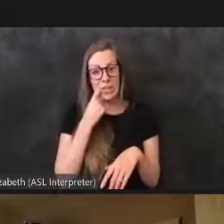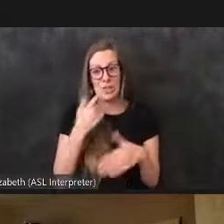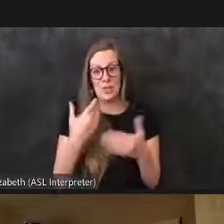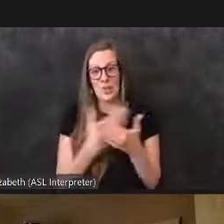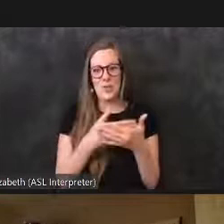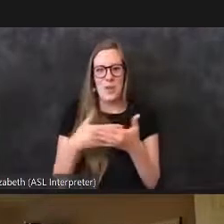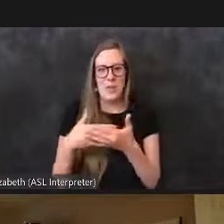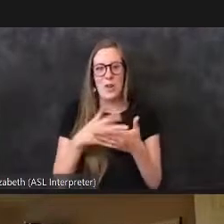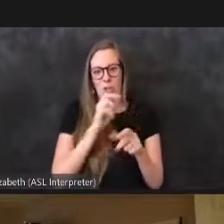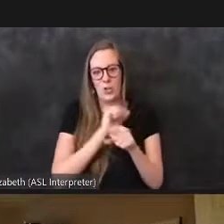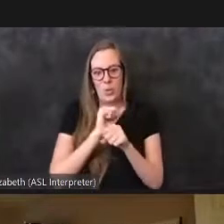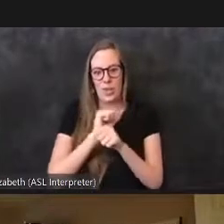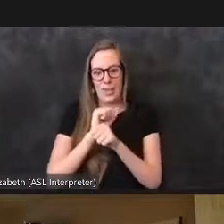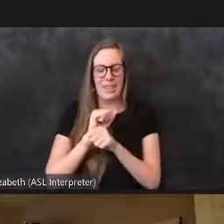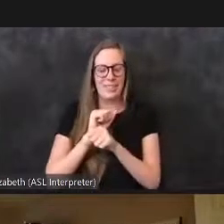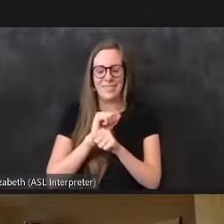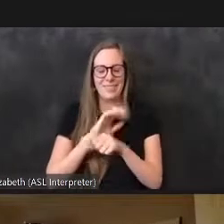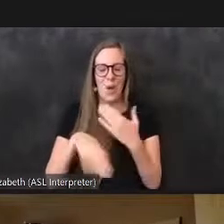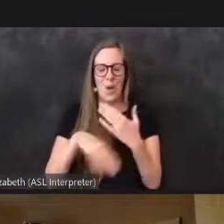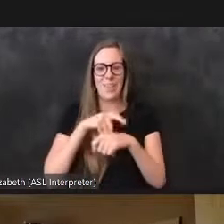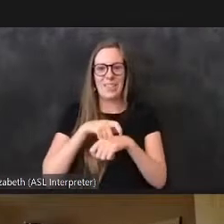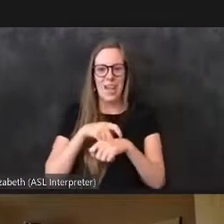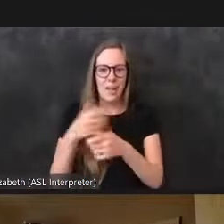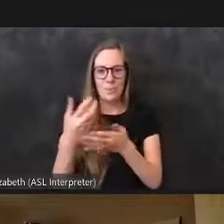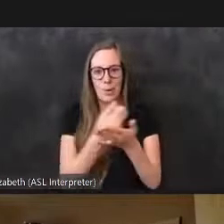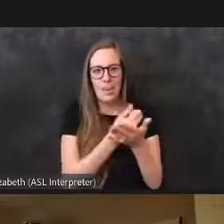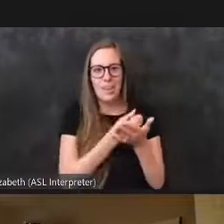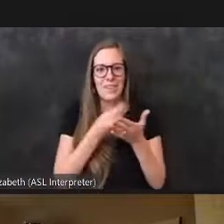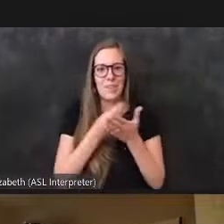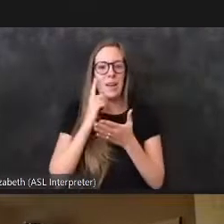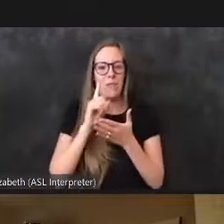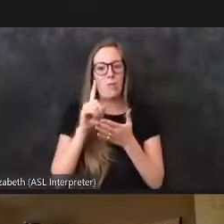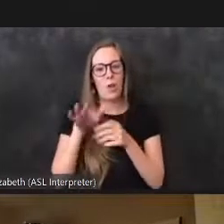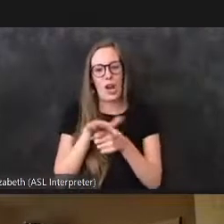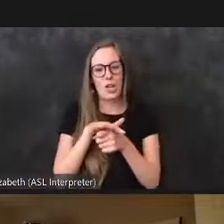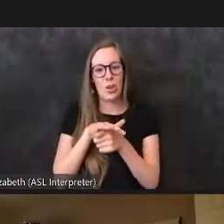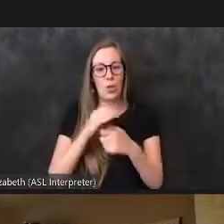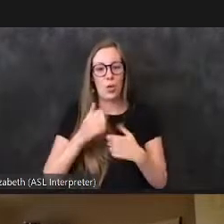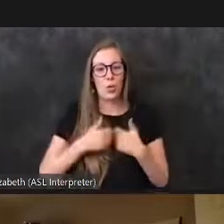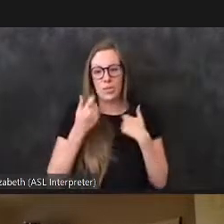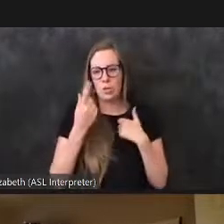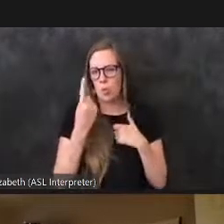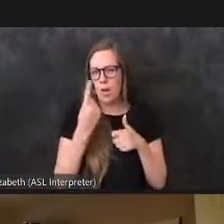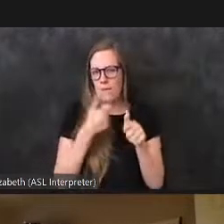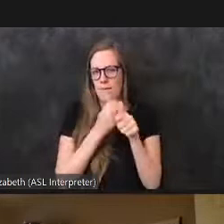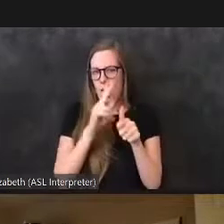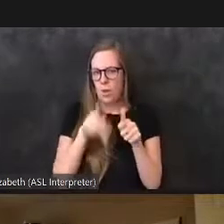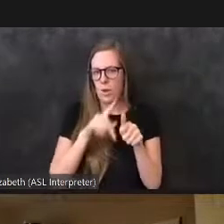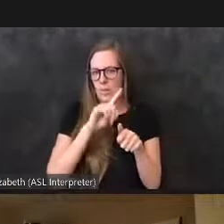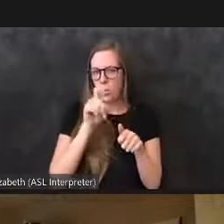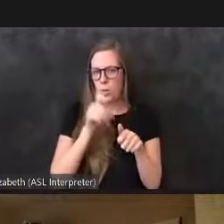Está durmiendo las 24 horas y poniendo los dólares en los programas para nuestros residentes locales. Una pregunta de seguimiento.